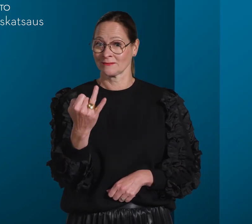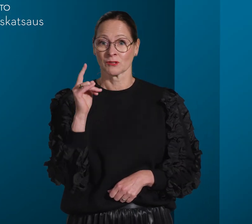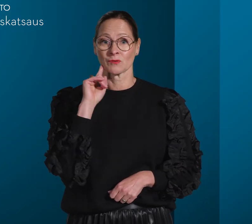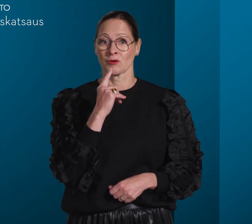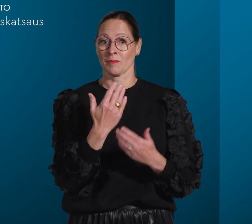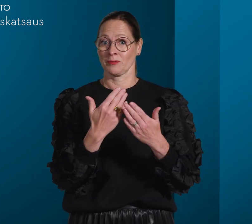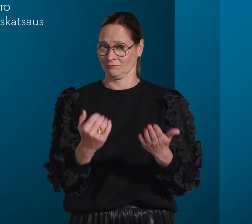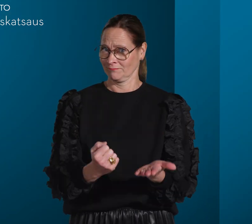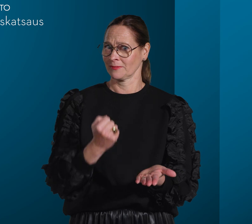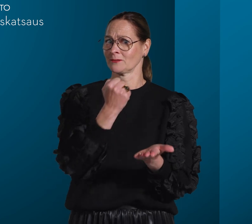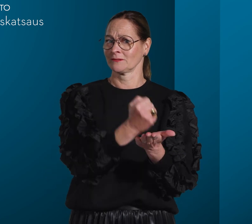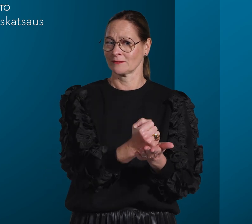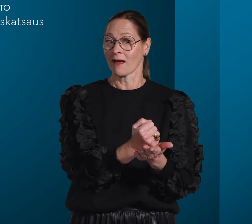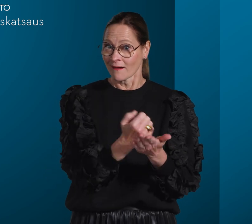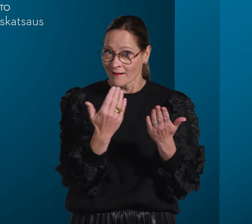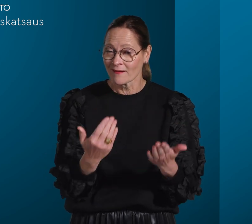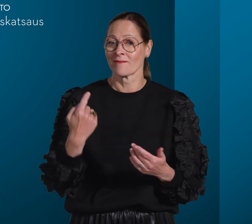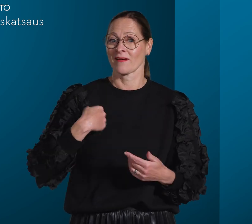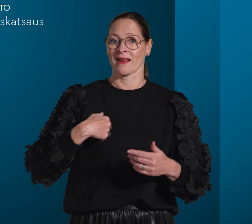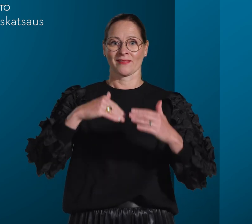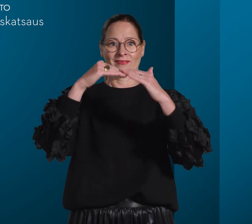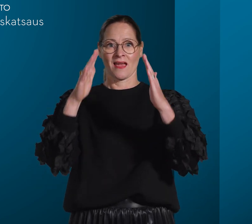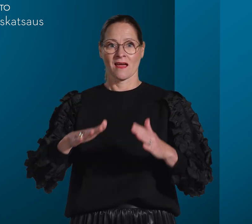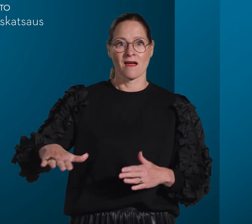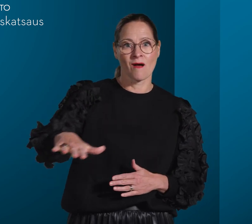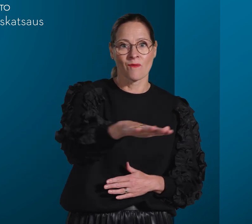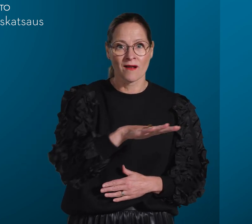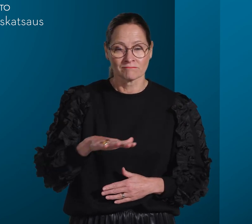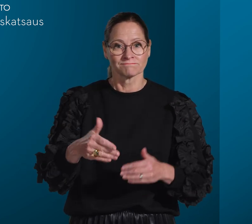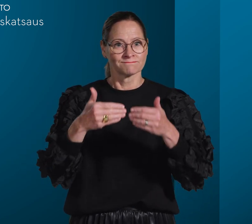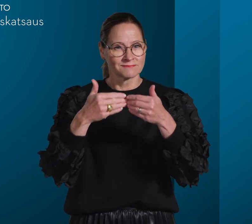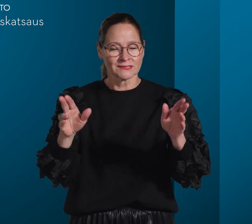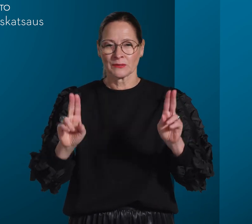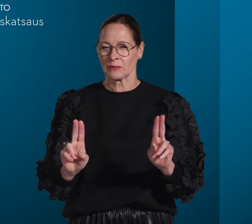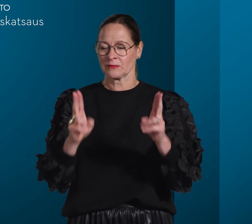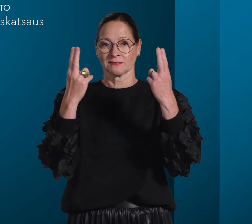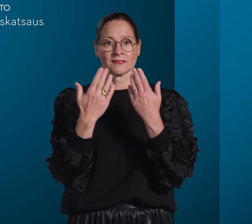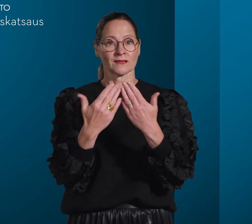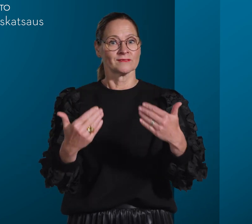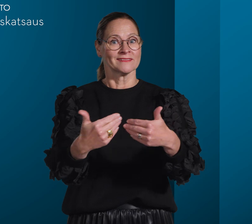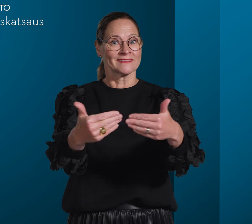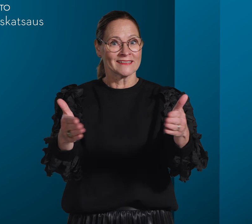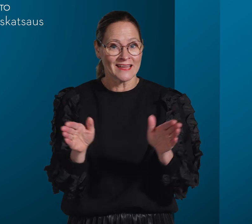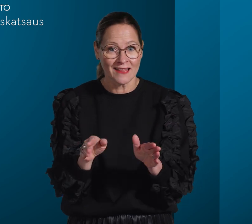jo vuonna 1907 perustetun Kuurojen museon uusi näyttelytila, -